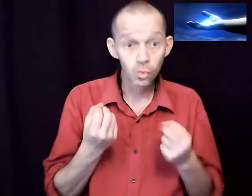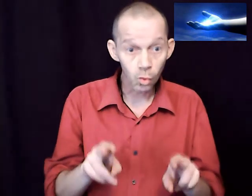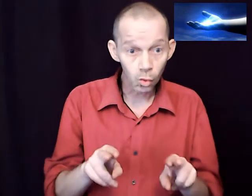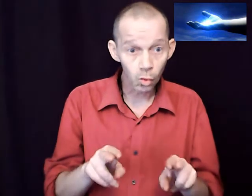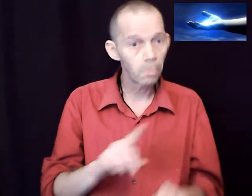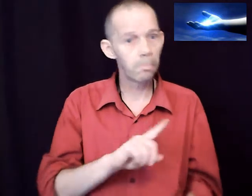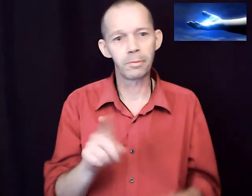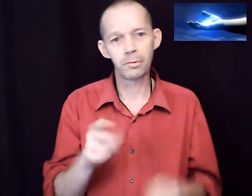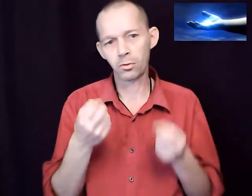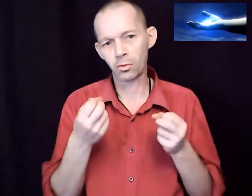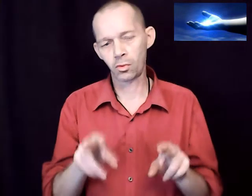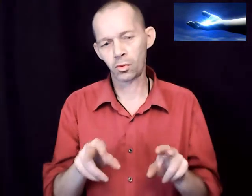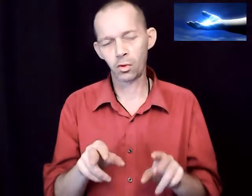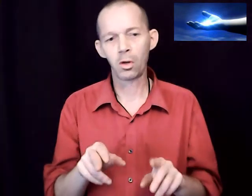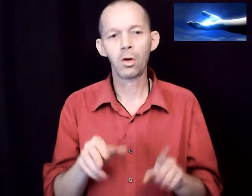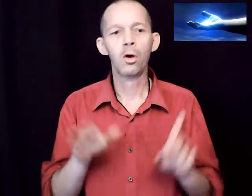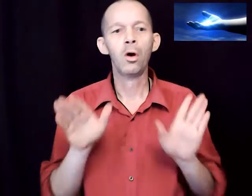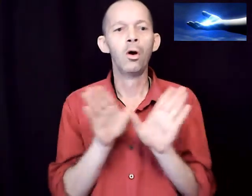Je suis sûr ou pas sûr c'est l'Ange-gardien